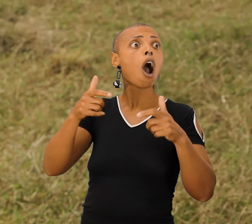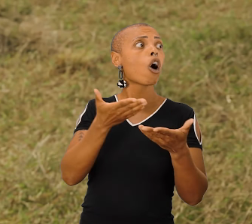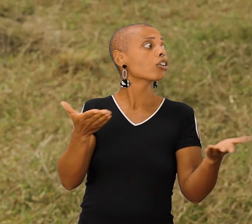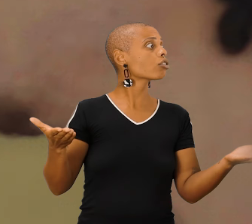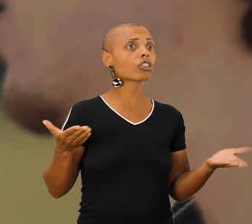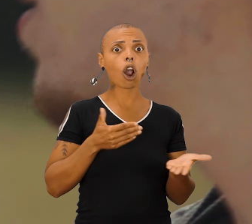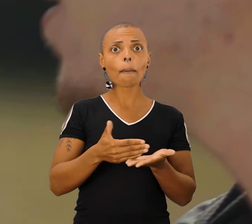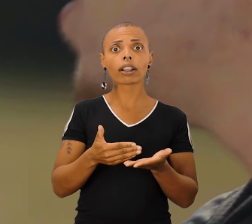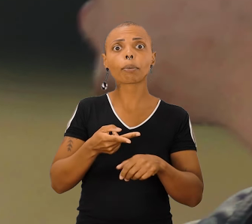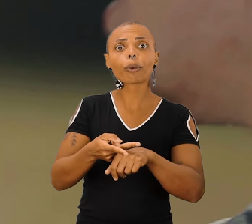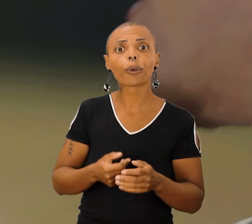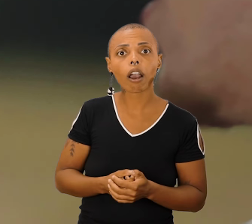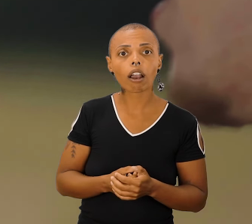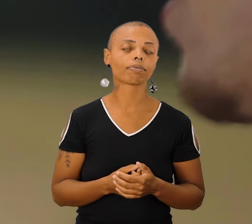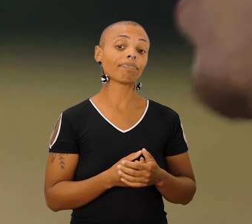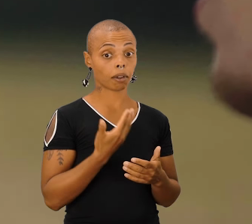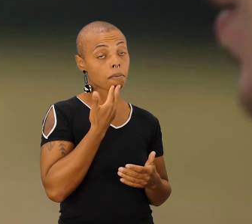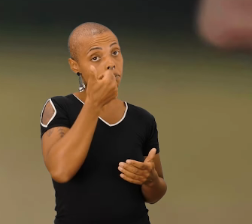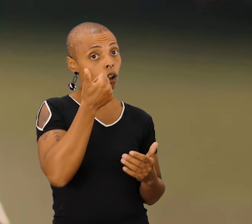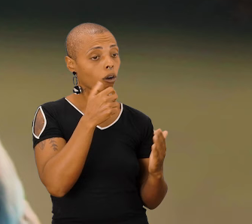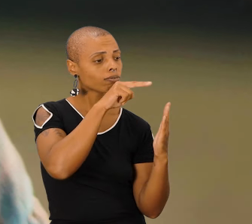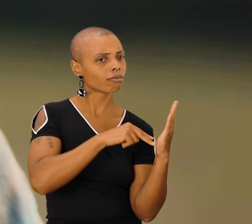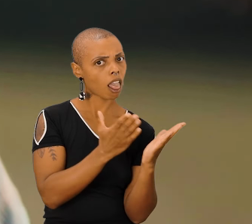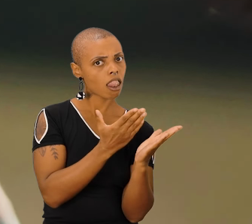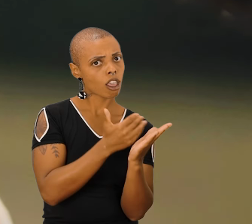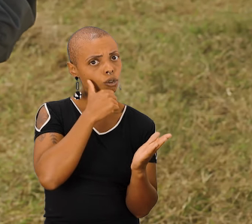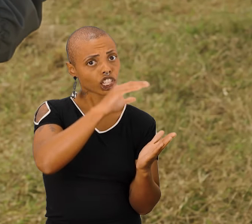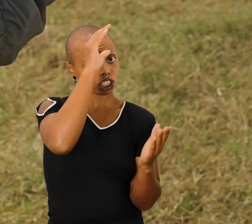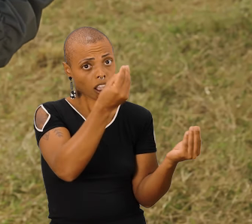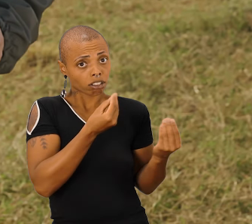[Dininha] Eu acho que o melhor jeito é a gente ler esse livro que ela deixou pra gente. [Jotapê] Toma.